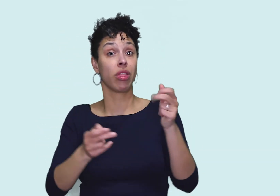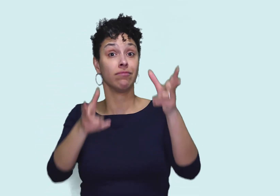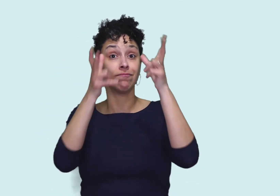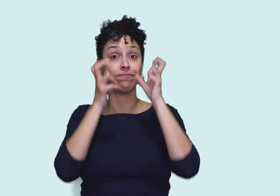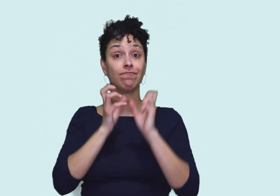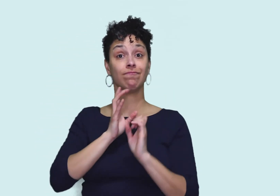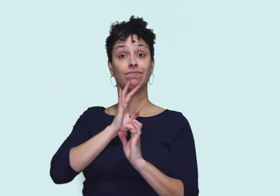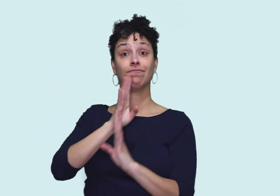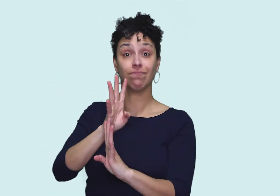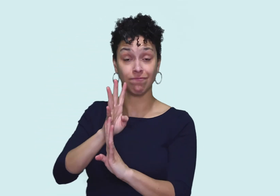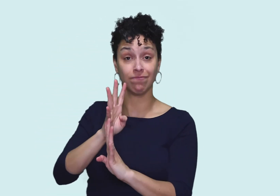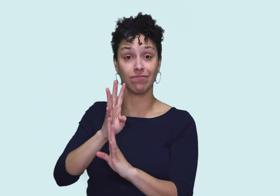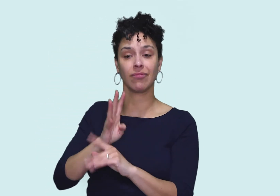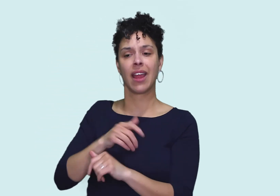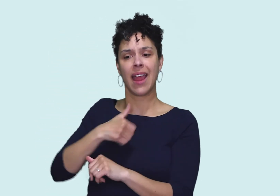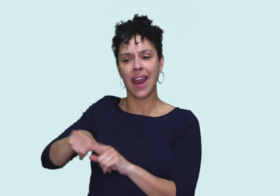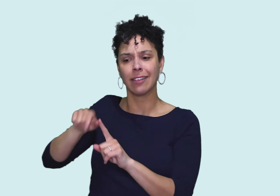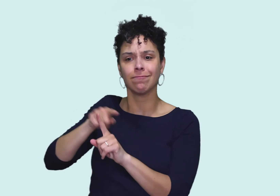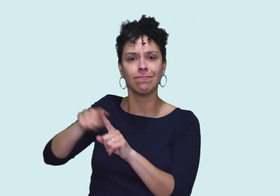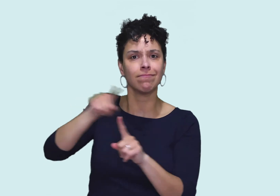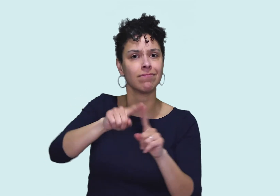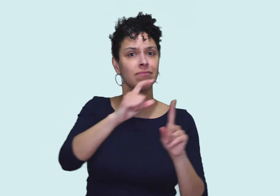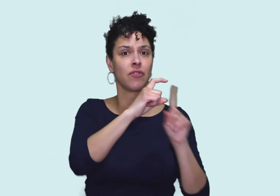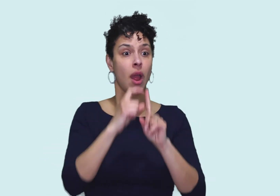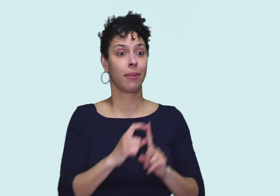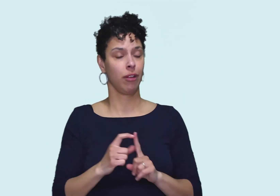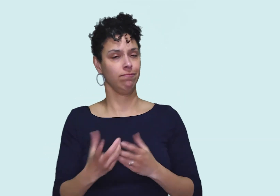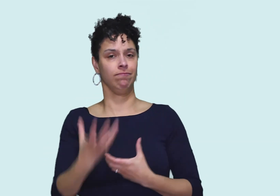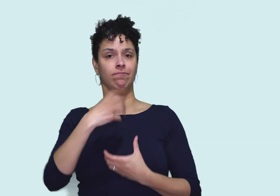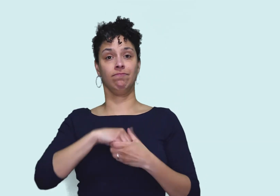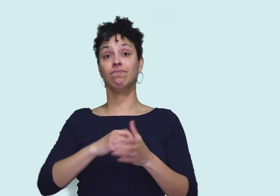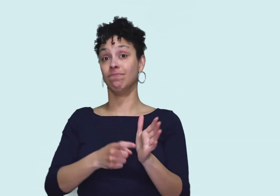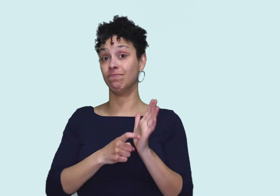También deben estar familiarizados con vocabulario especializado.